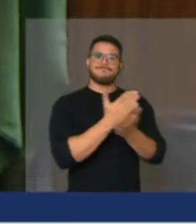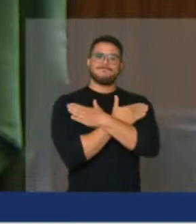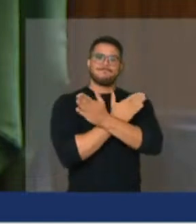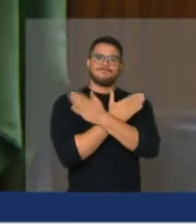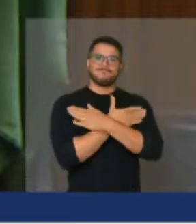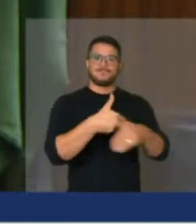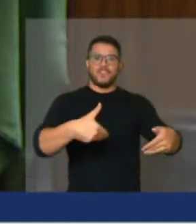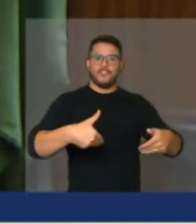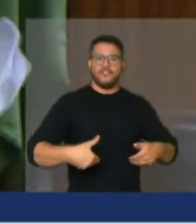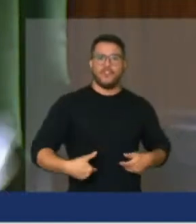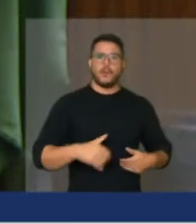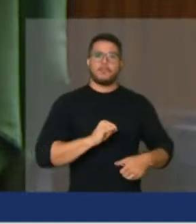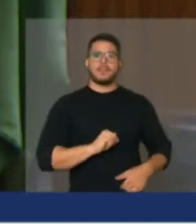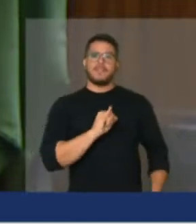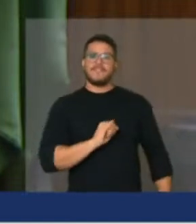SUPORTA MAIS. NINGUÉM AGUENTA MAIS. PORTANTO, SE ESSE